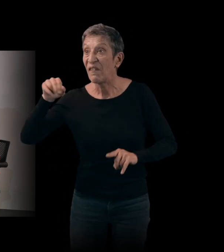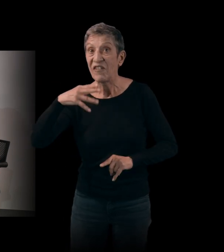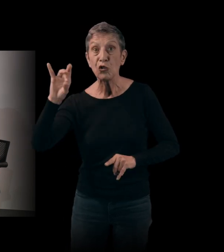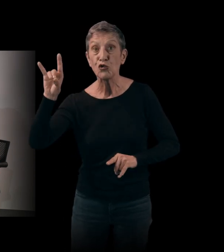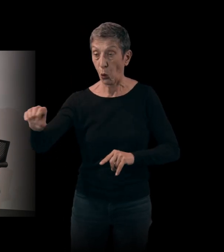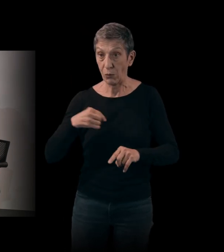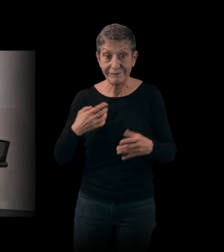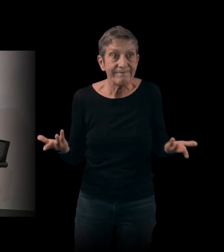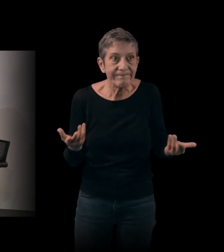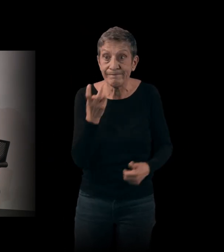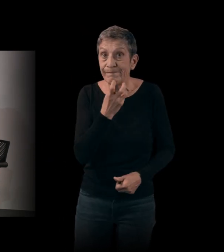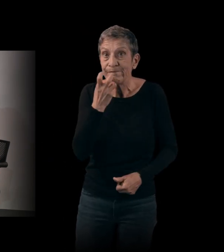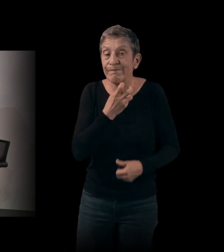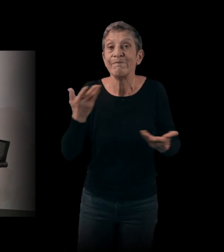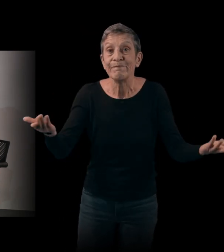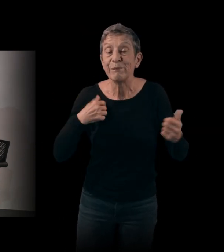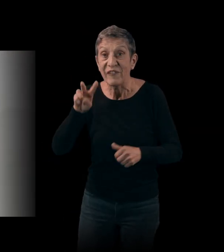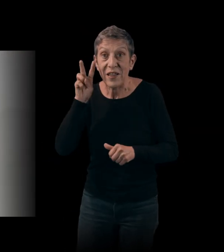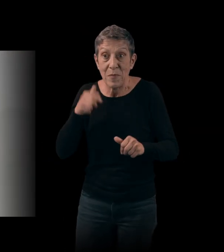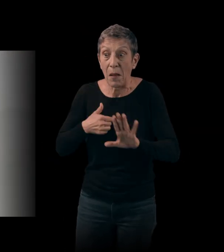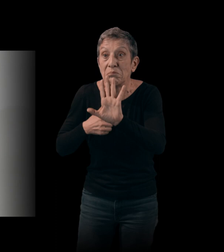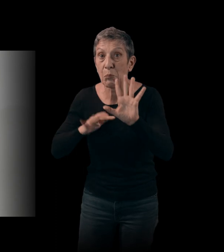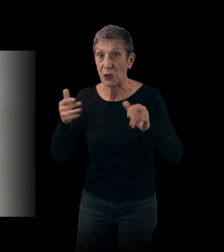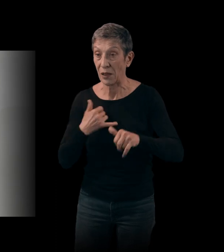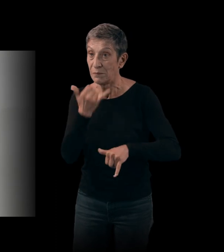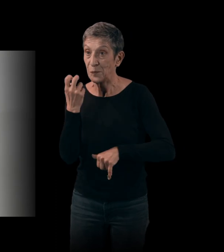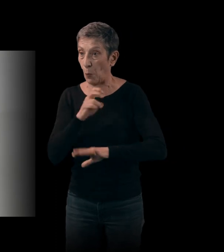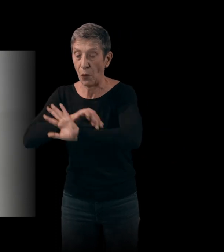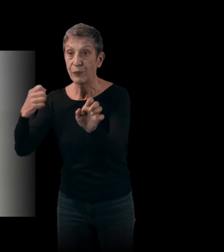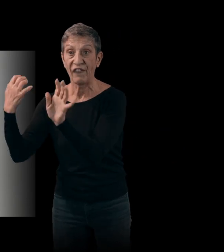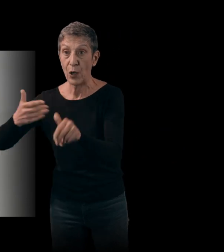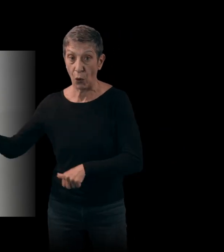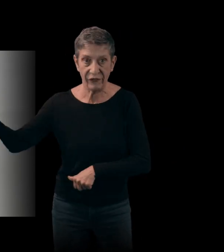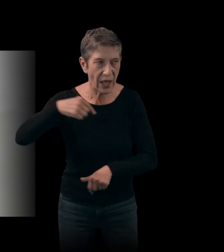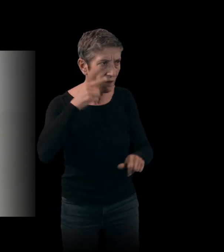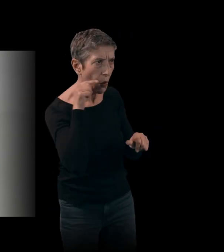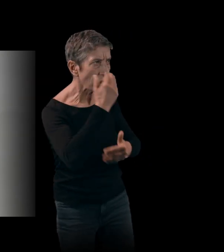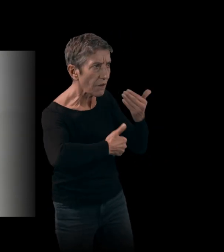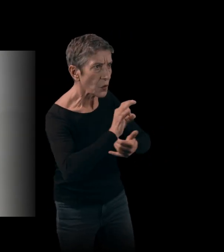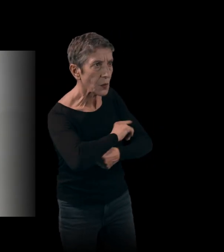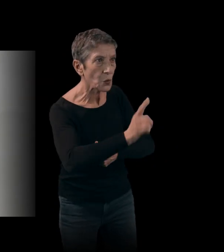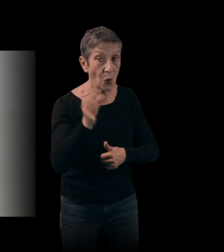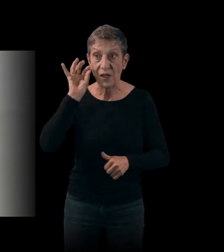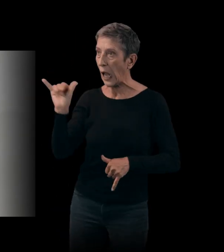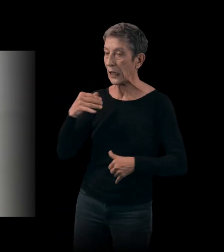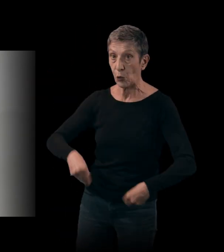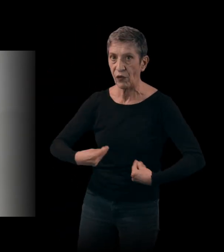je veux, parce que là, on est sur du vietnamien, je pense — passent à vélo, admirer les avancées. La star c'est l'ouvrier, c'est relou les autographes quand